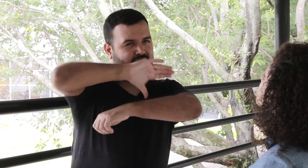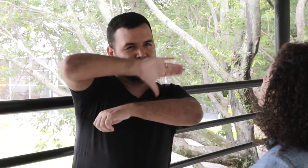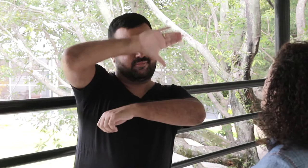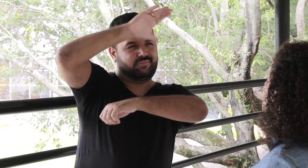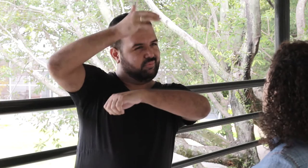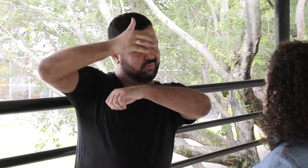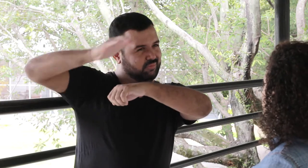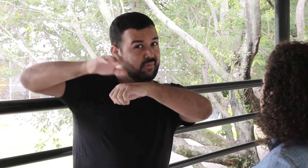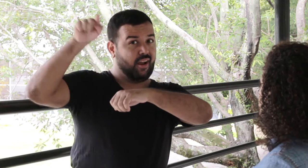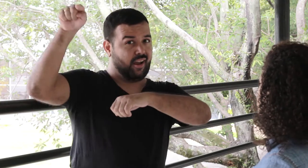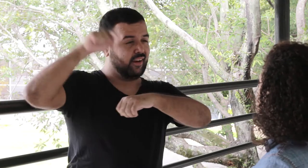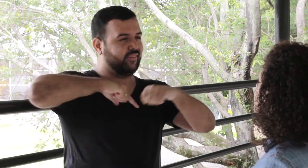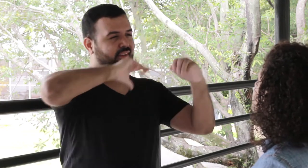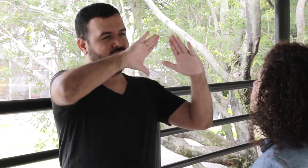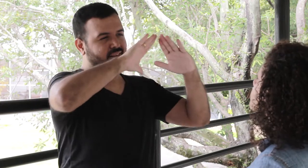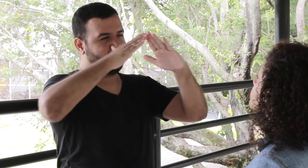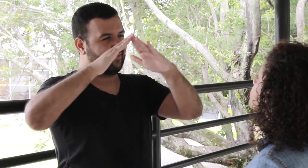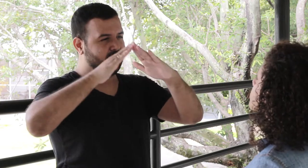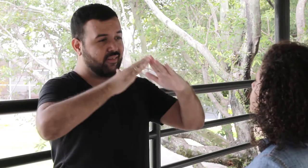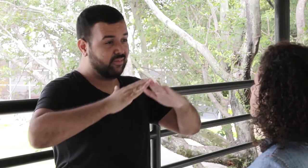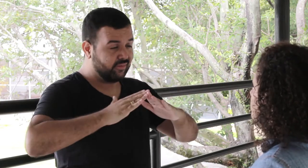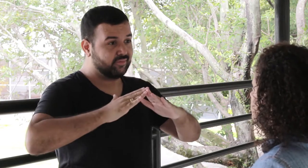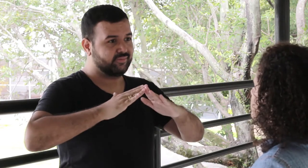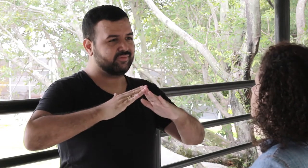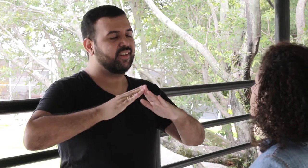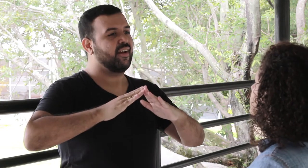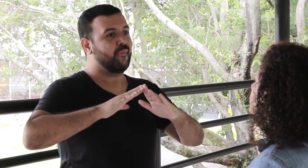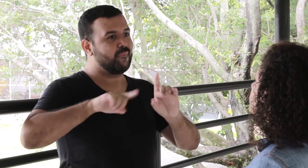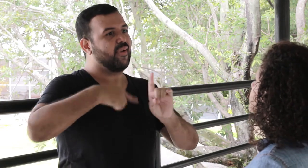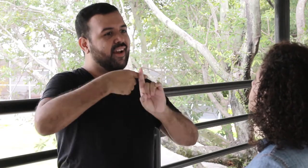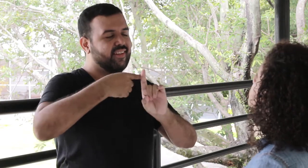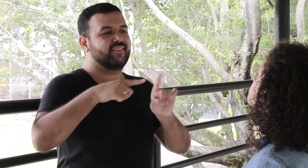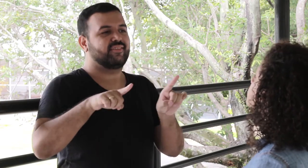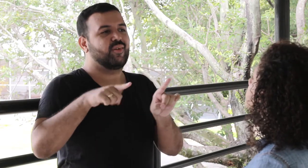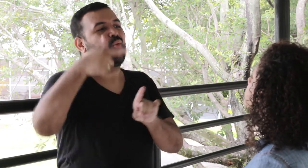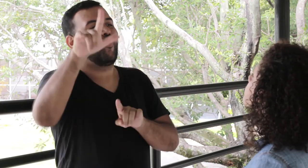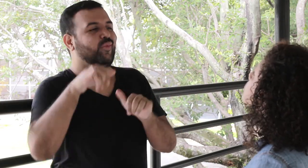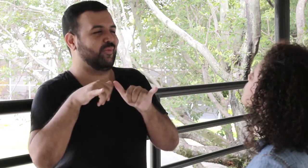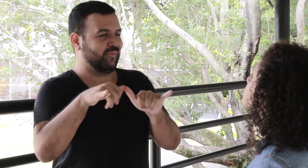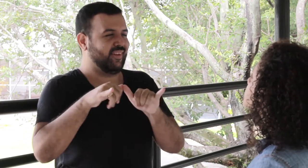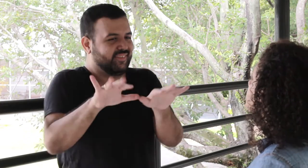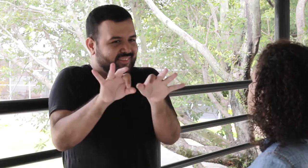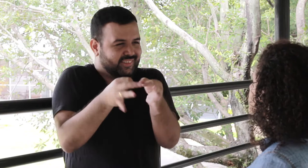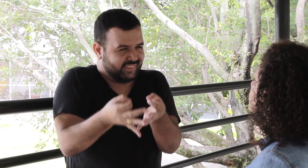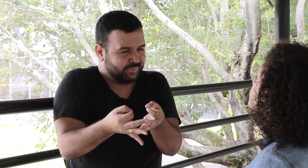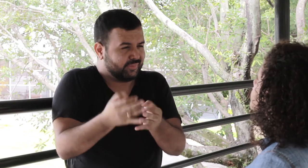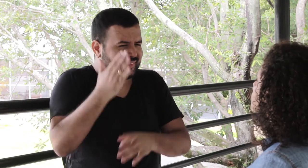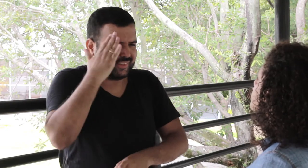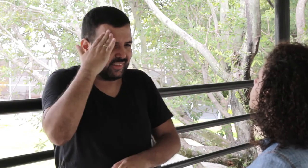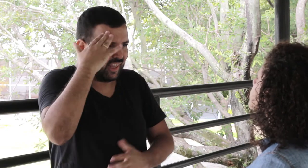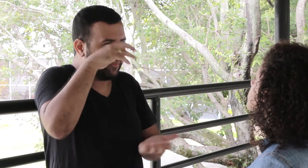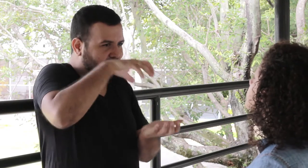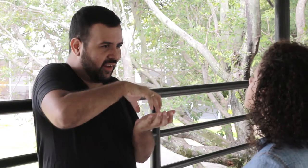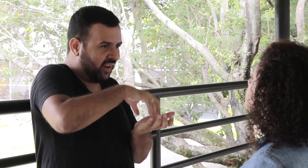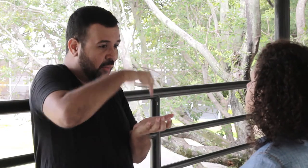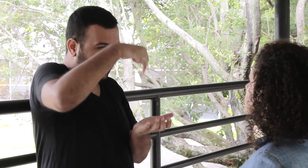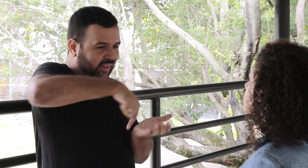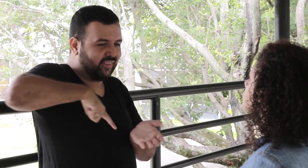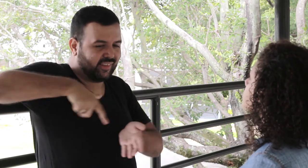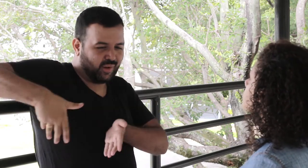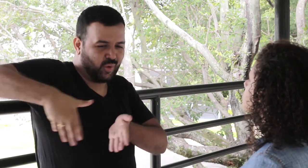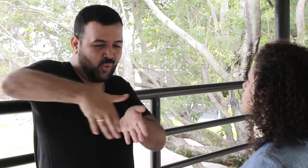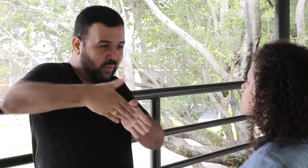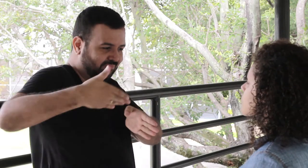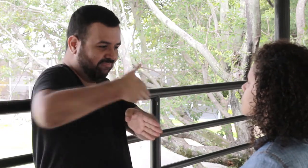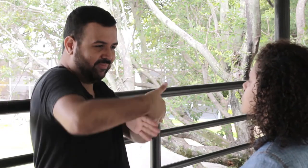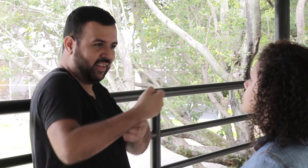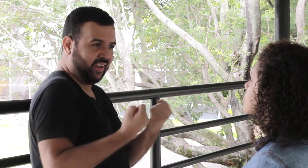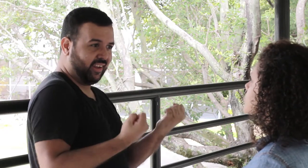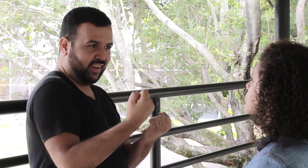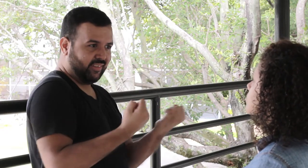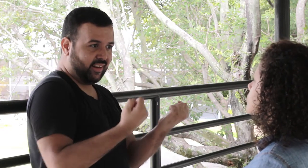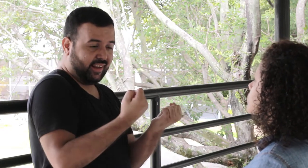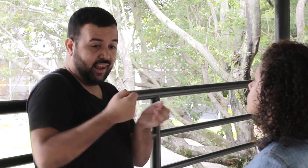Lá tem casa, mas também tem outro mercado. Sabe essa rua ao lado da entrada para carros?